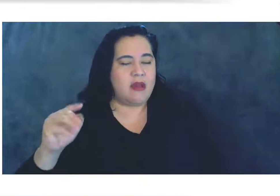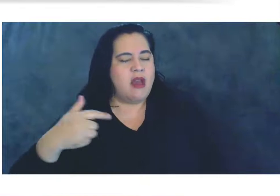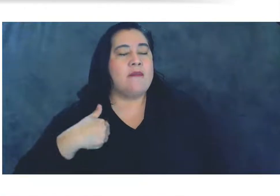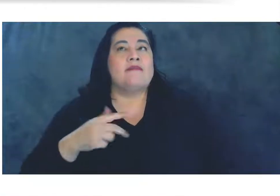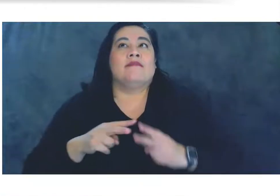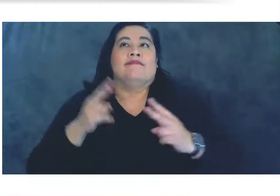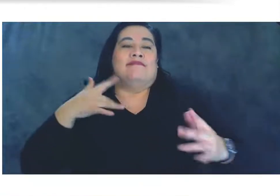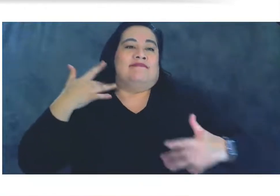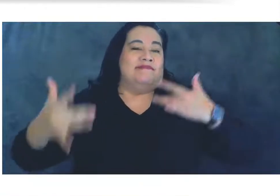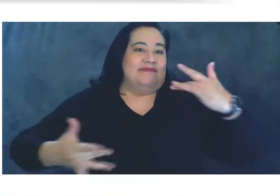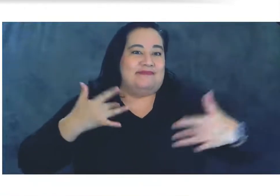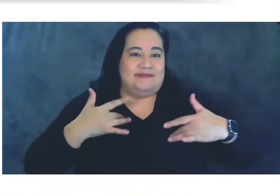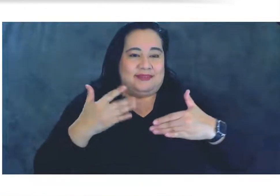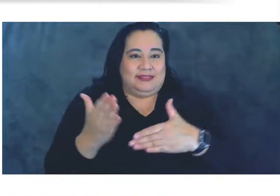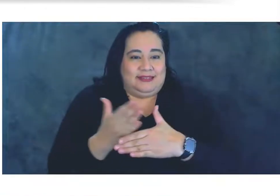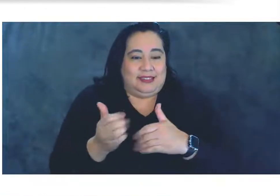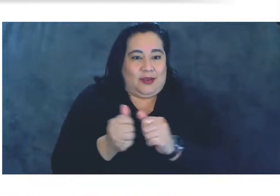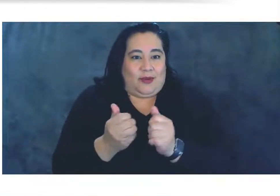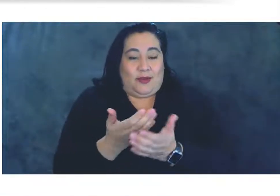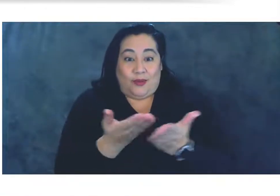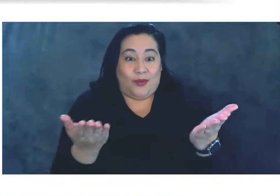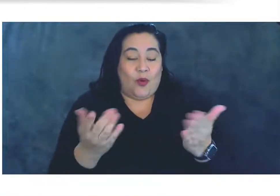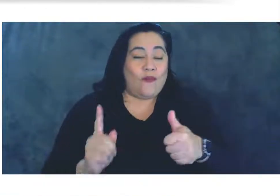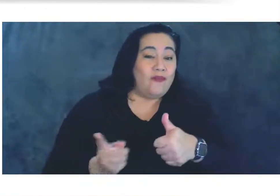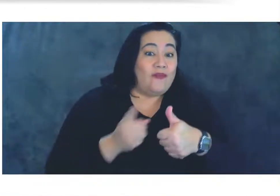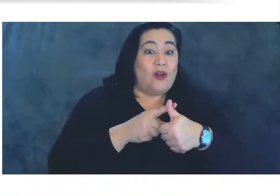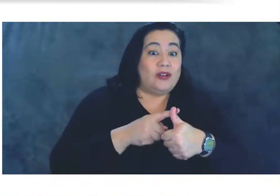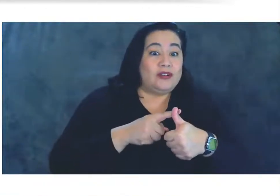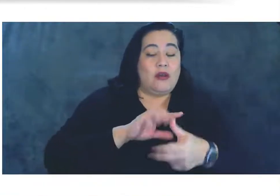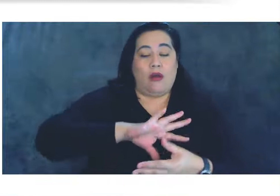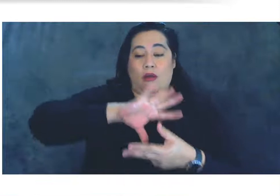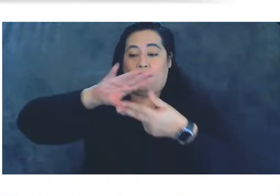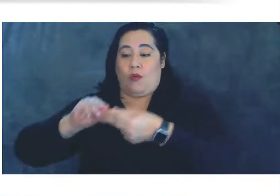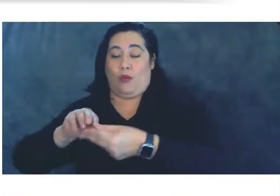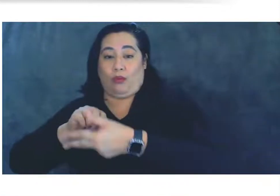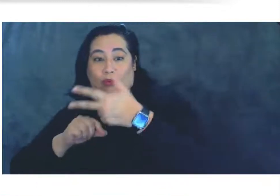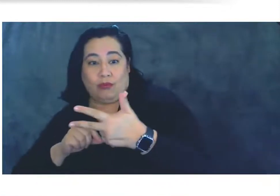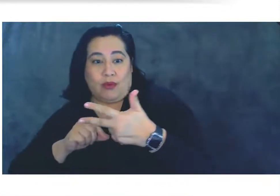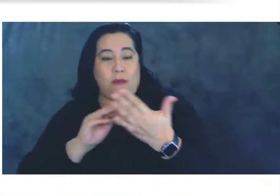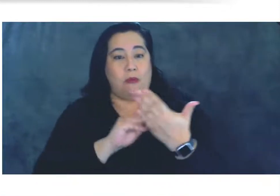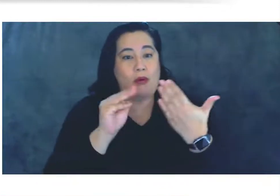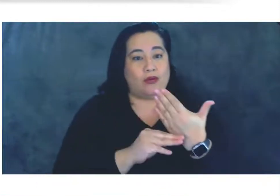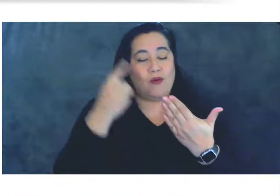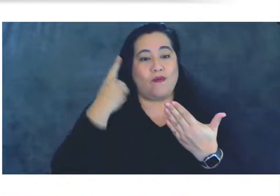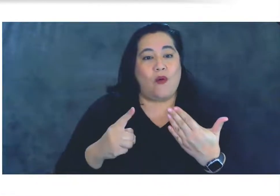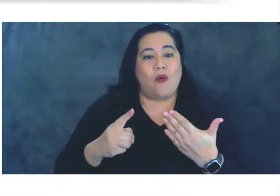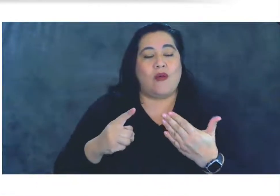estoy muy emocionada de compartir el primero de tres ... módulos del programa educativo para intérpretes.